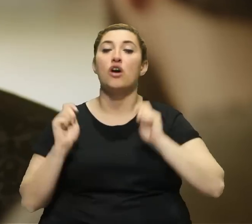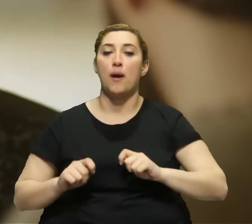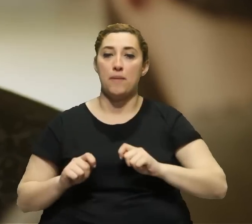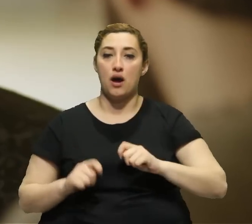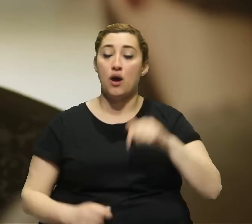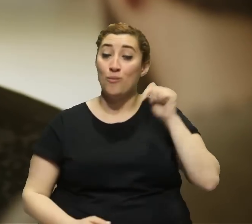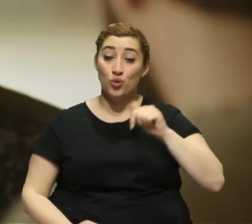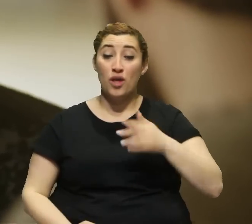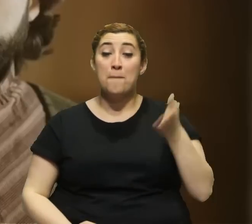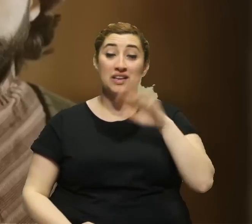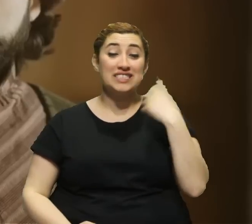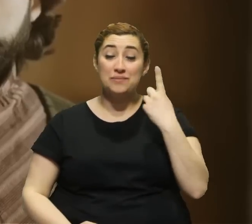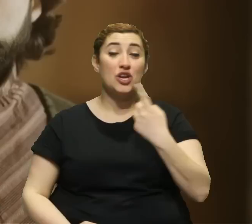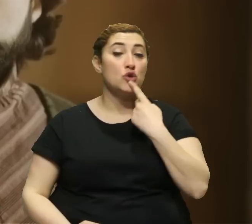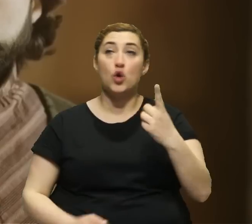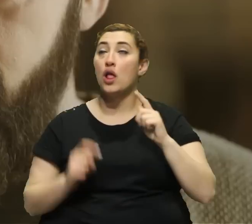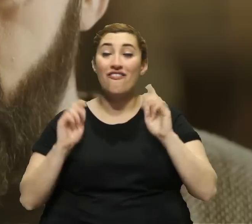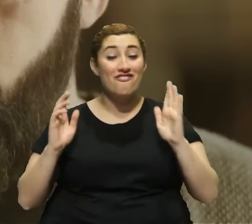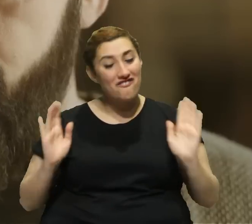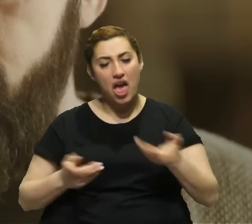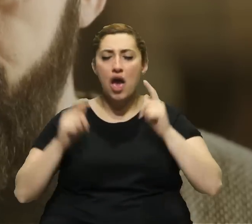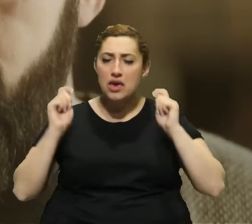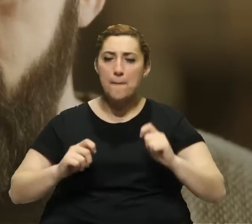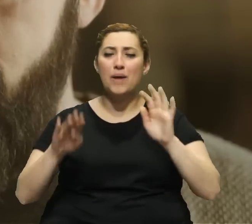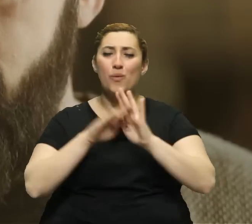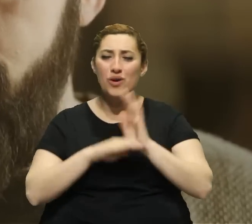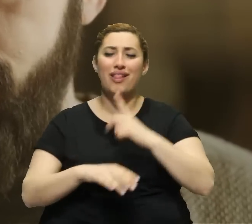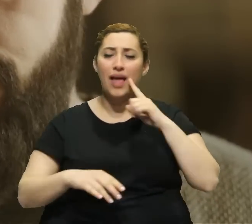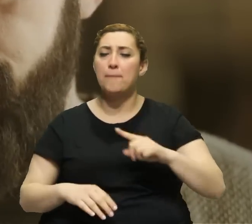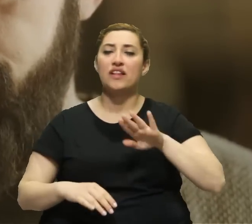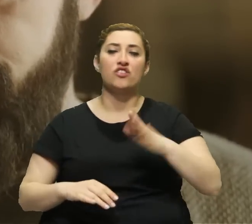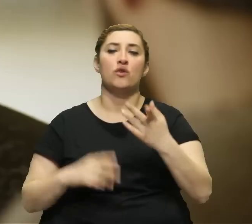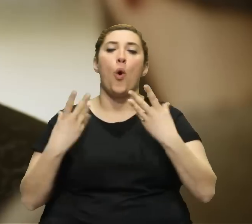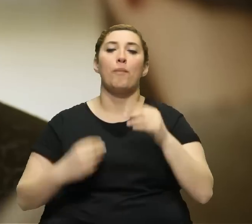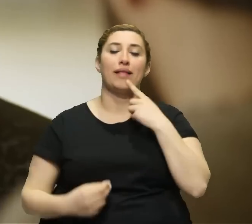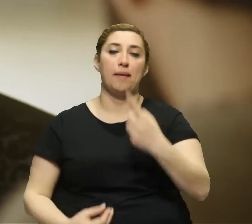Bunun aksini iddia, dahi davranmak örfe de şeriata da aykırıdır.